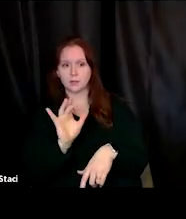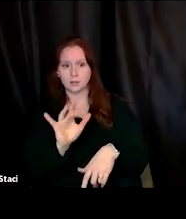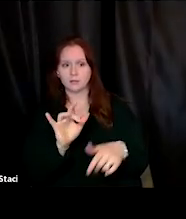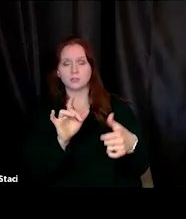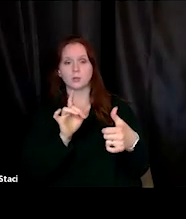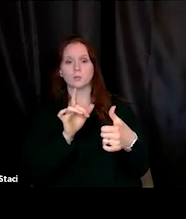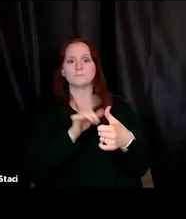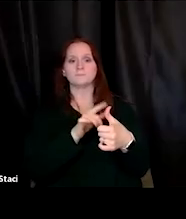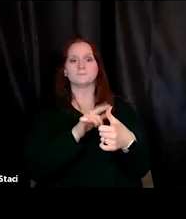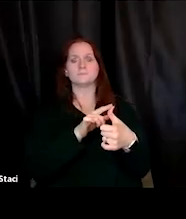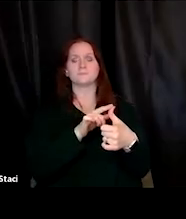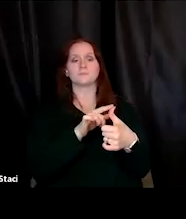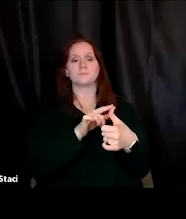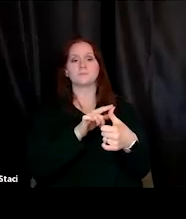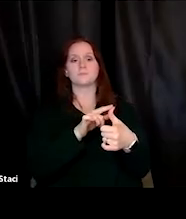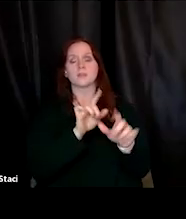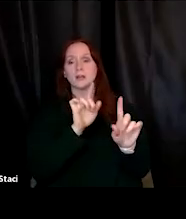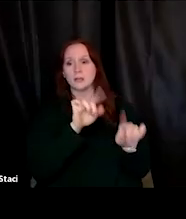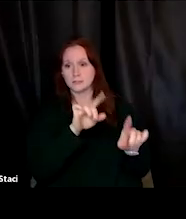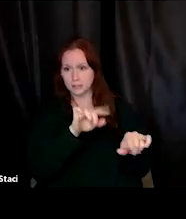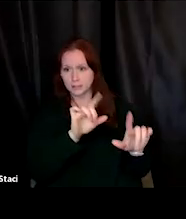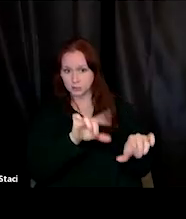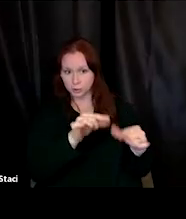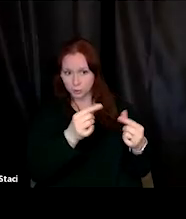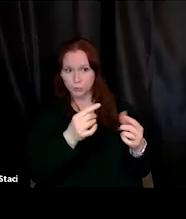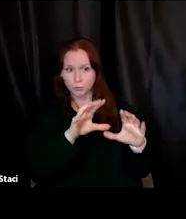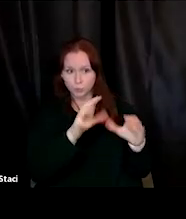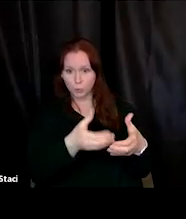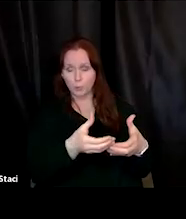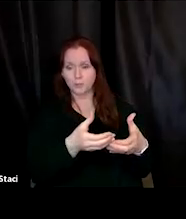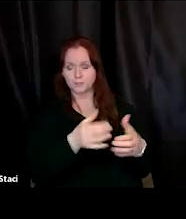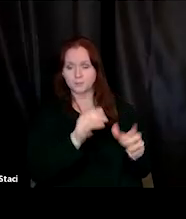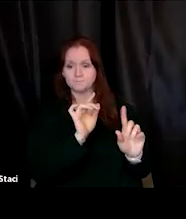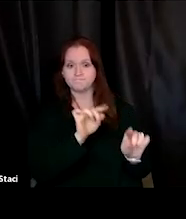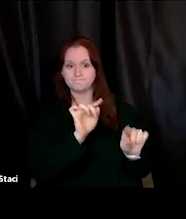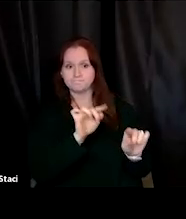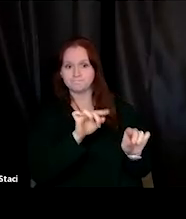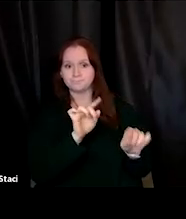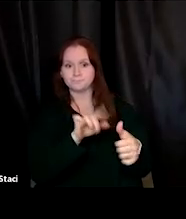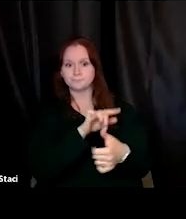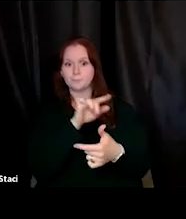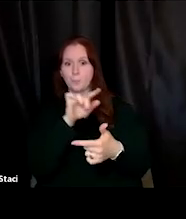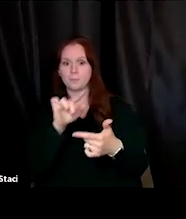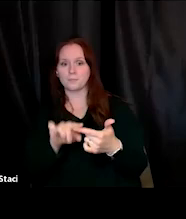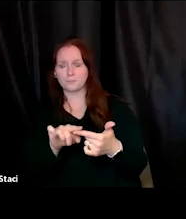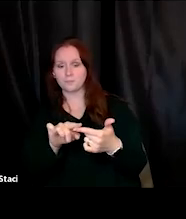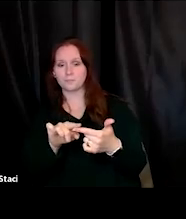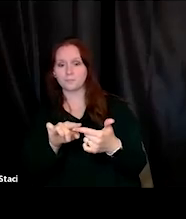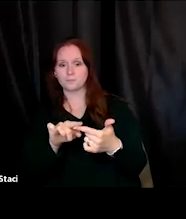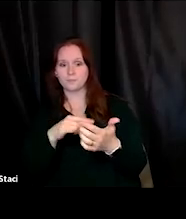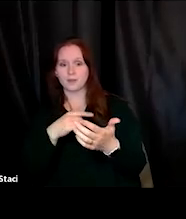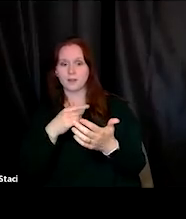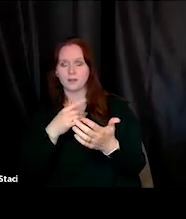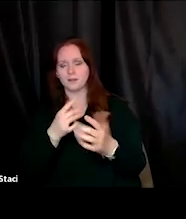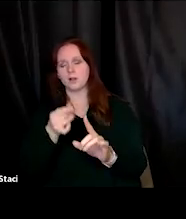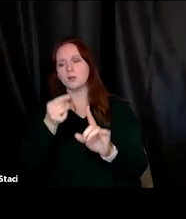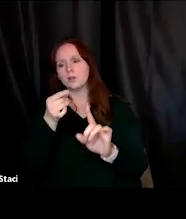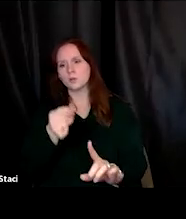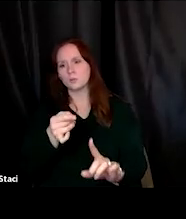la tasa de retención por sobrepago predeterminada para los beneficiarios del Seguro Social al 10 % o $10,